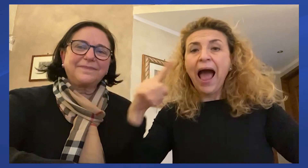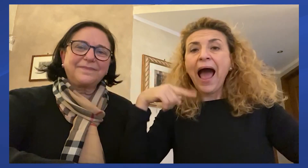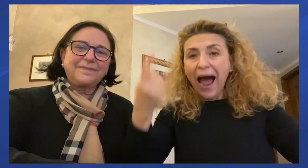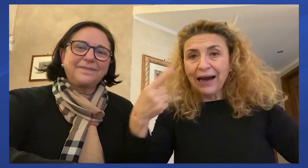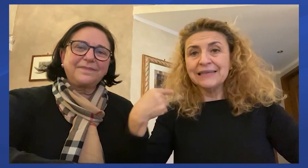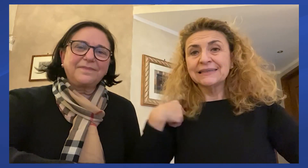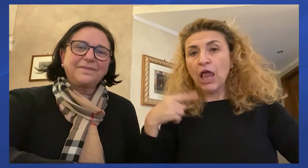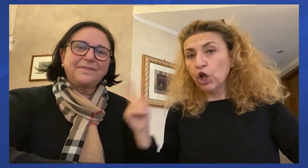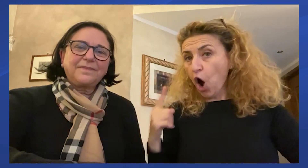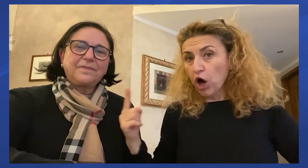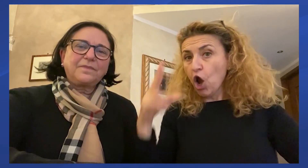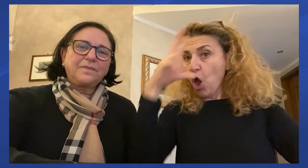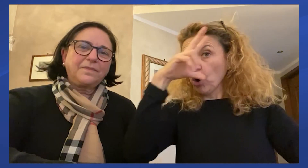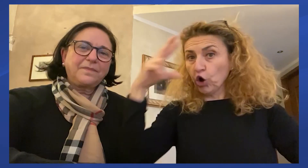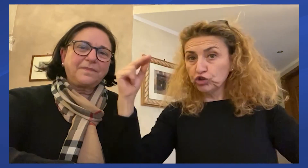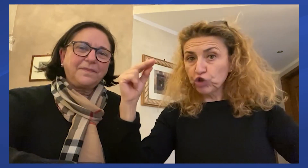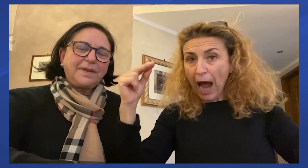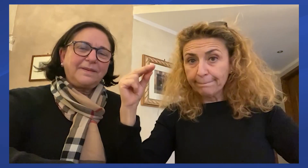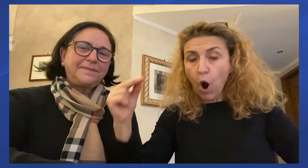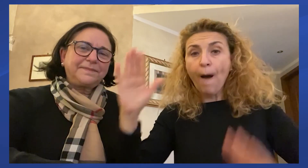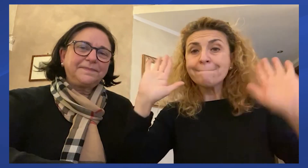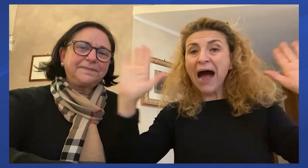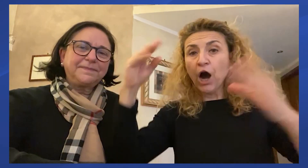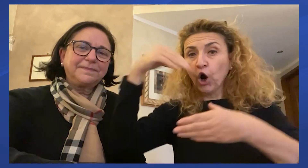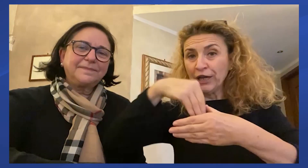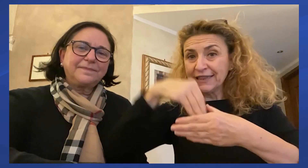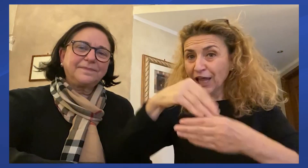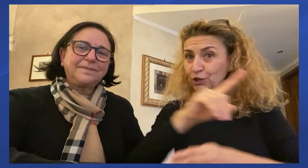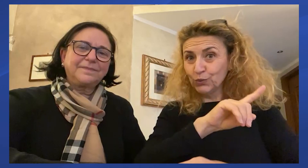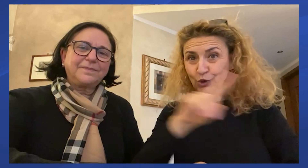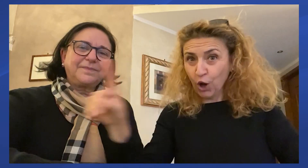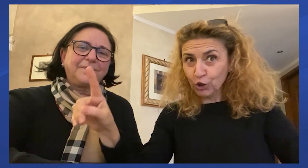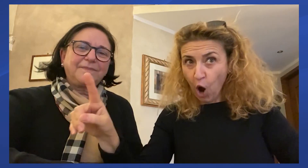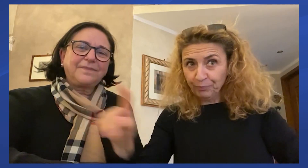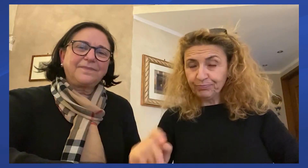anche se noi conosciamo ma non sappiamo il contenuto.